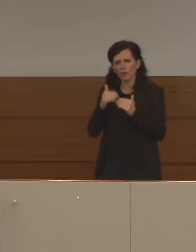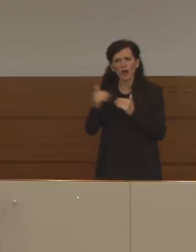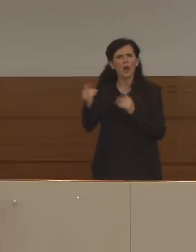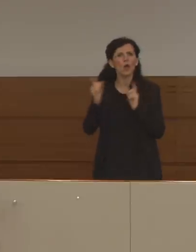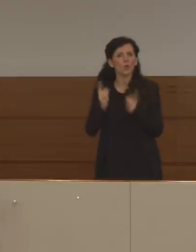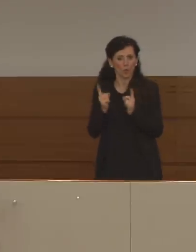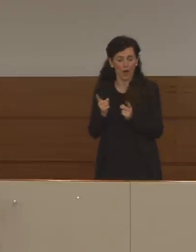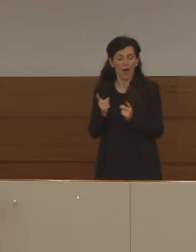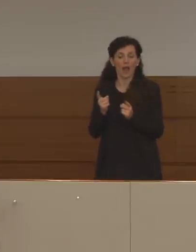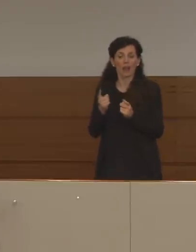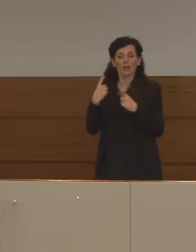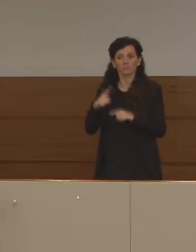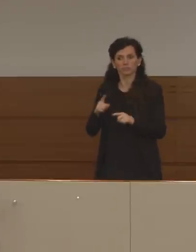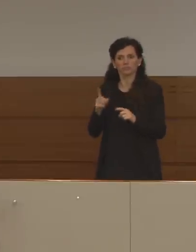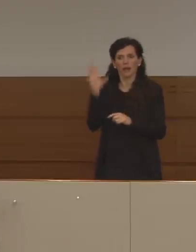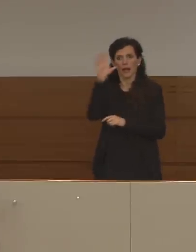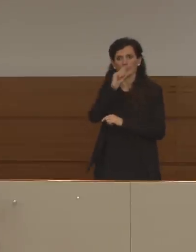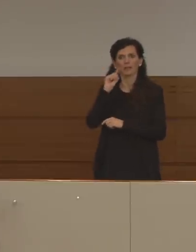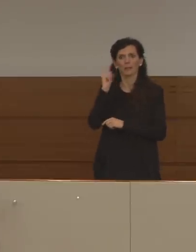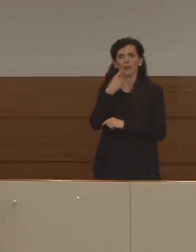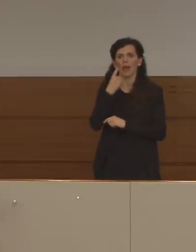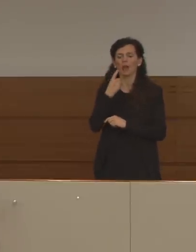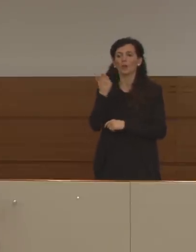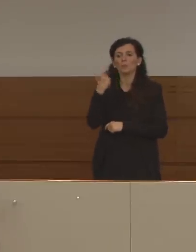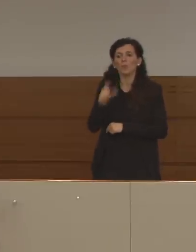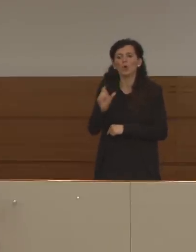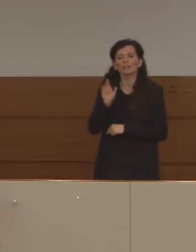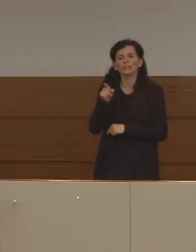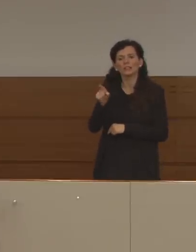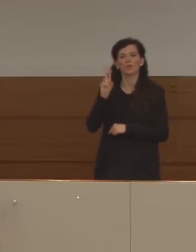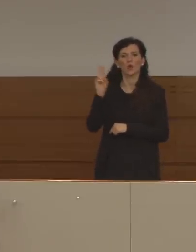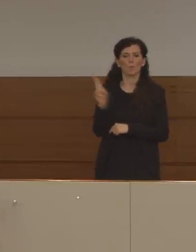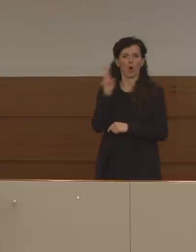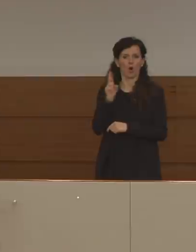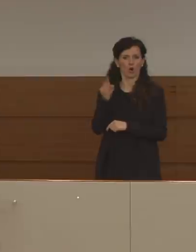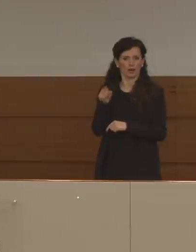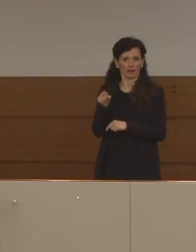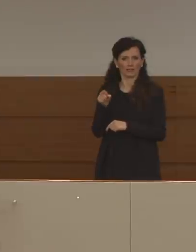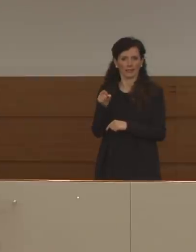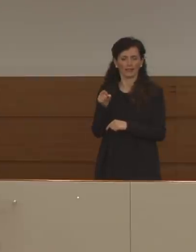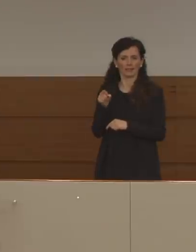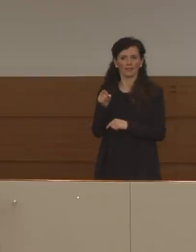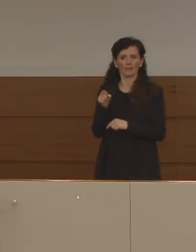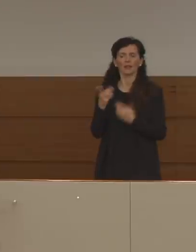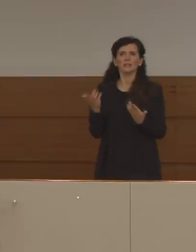la causa di morte. Quindi non vedo una differenza pensando